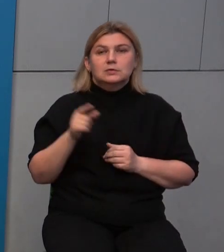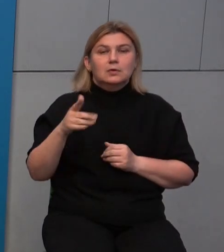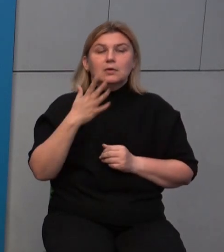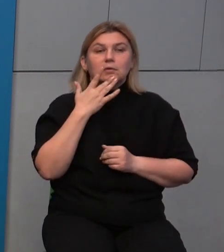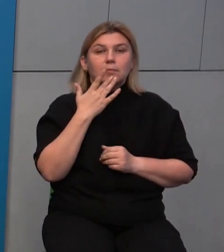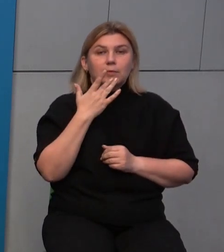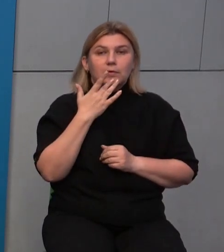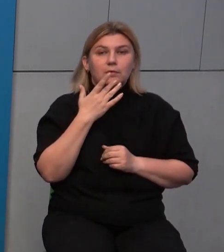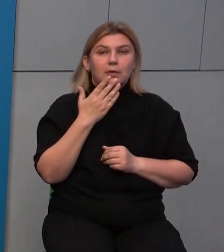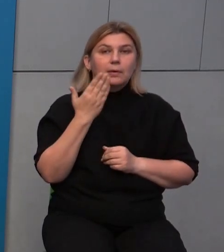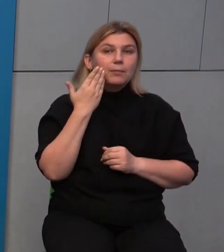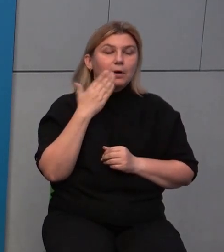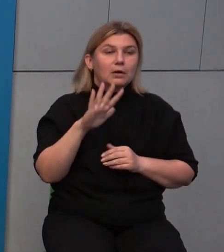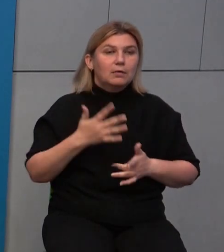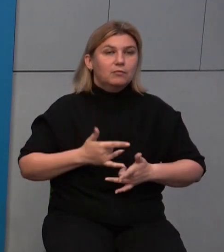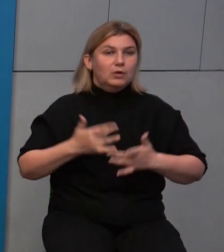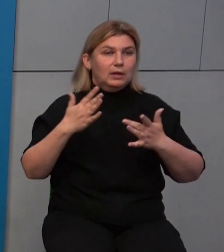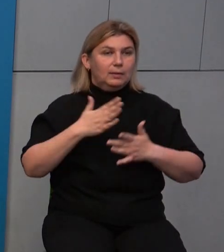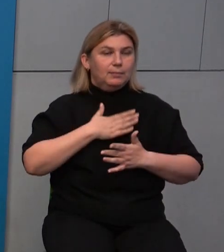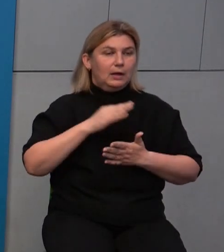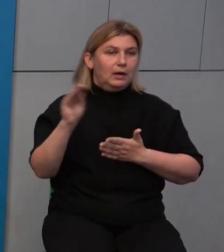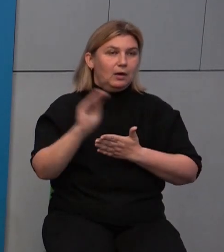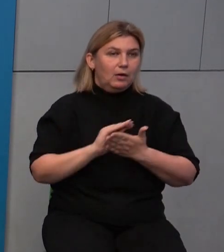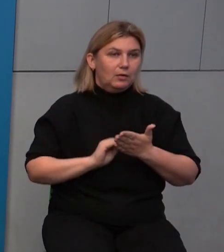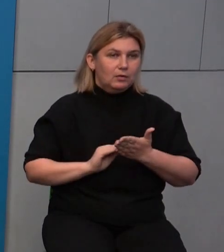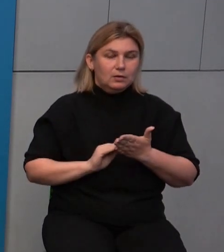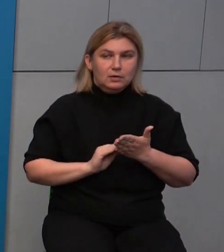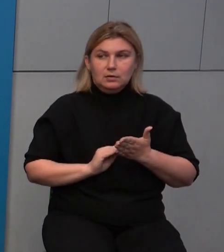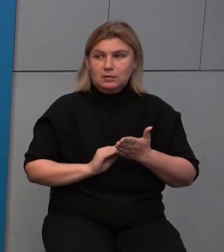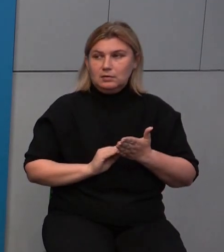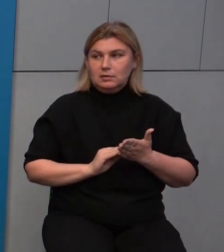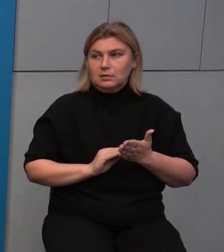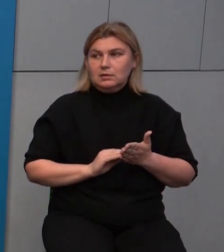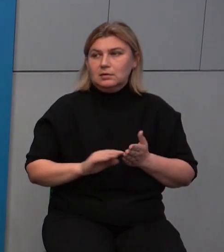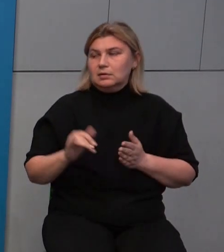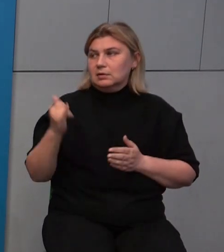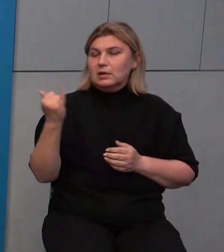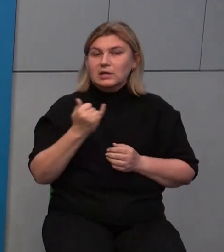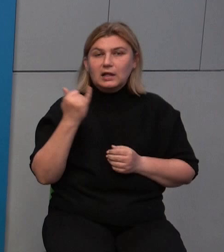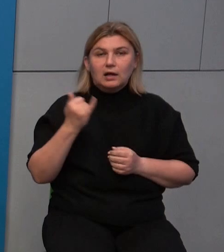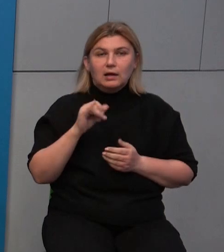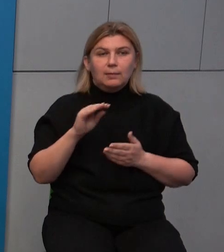Chociaż bardzo wiele mamy już teraz opracowań na temat tego, jak piszą osoby